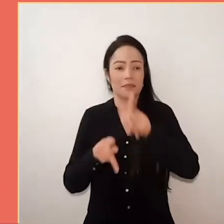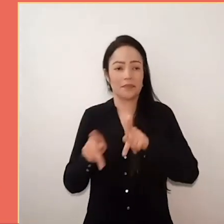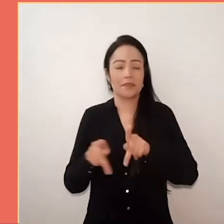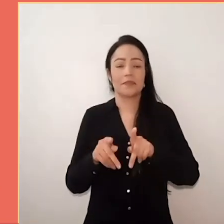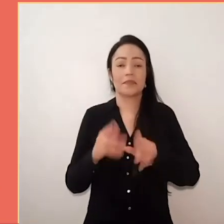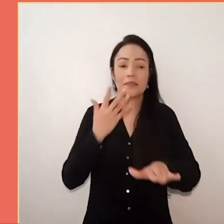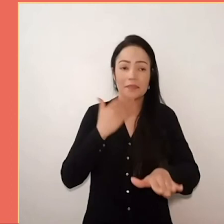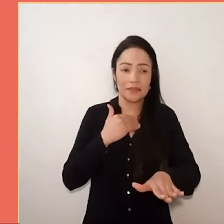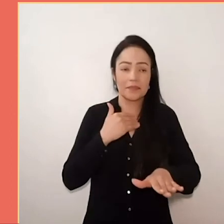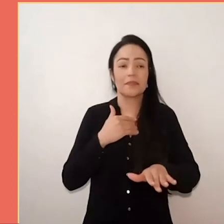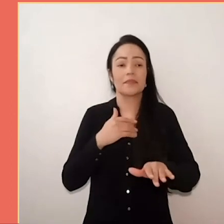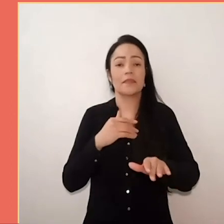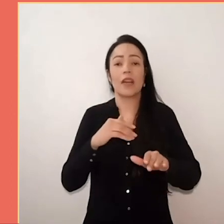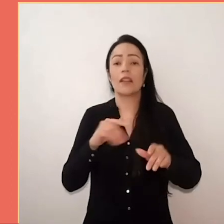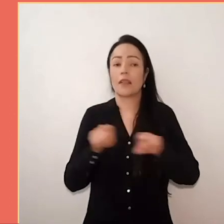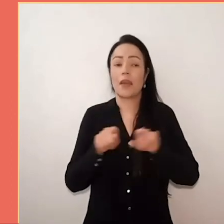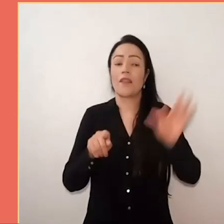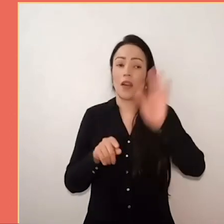A Marina Colasanti, que enche os nossos dias,